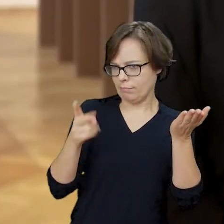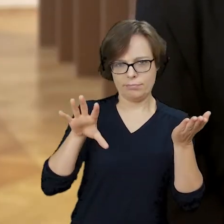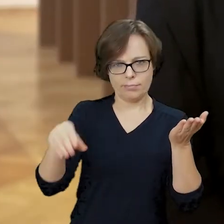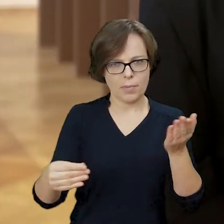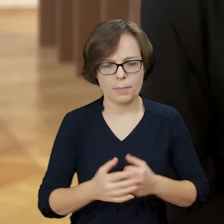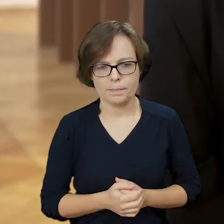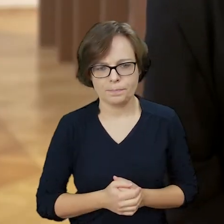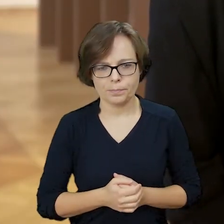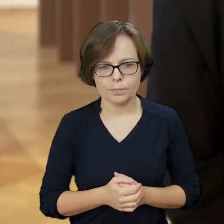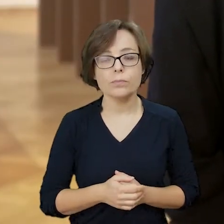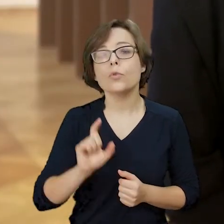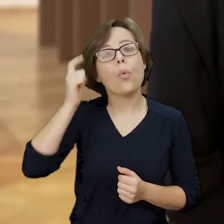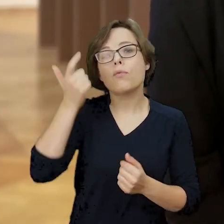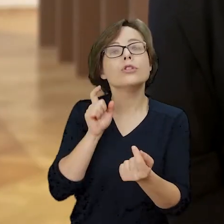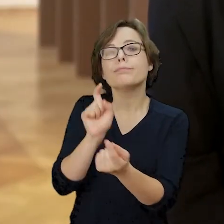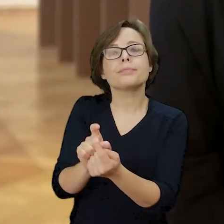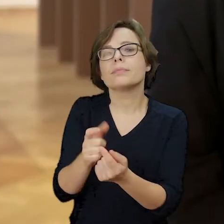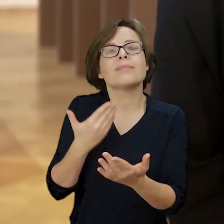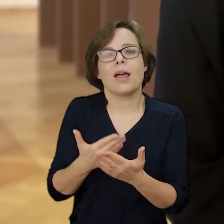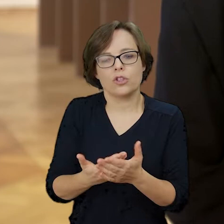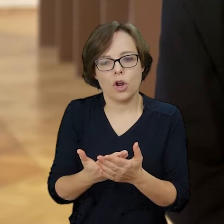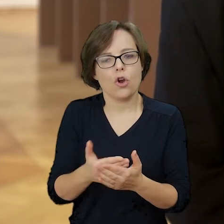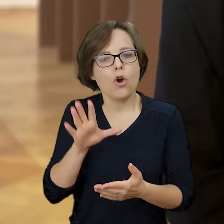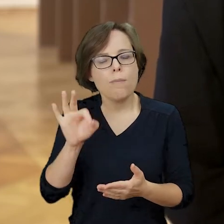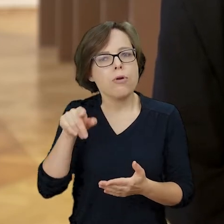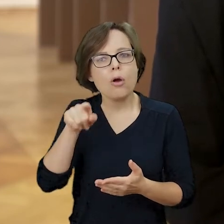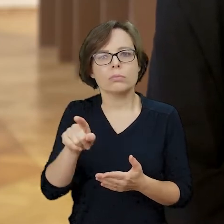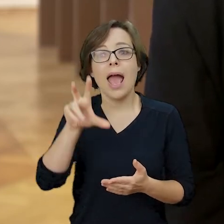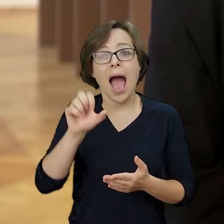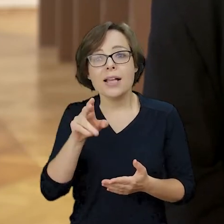Sprzeciw budziła m.in. emocjonalna strona religijności,